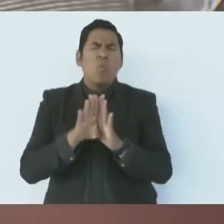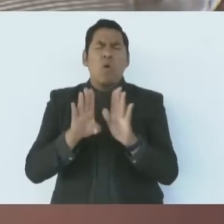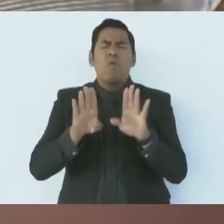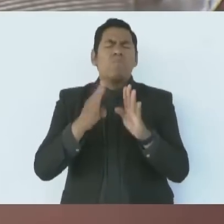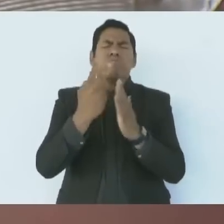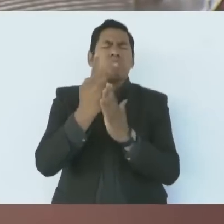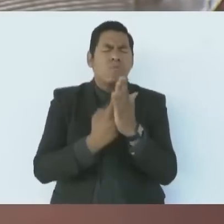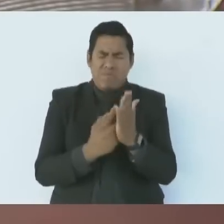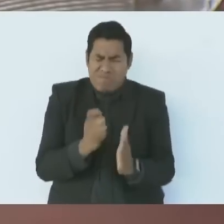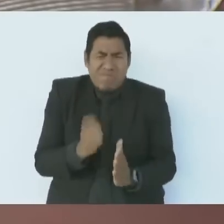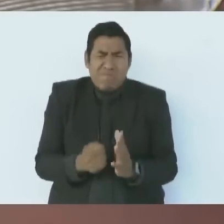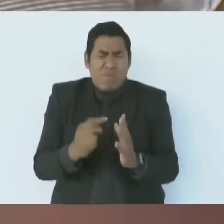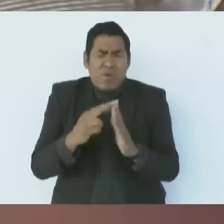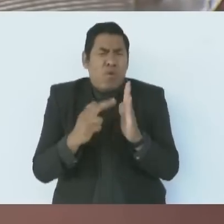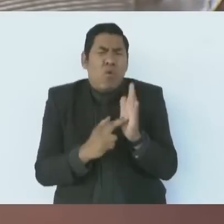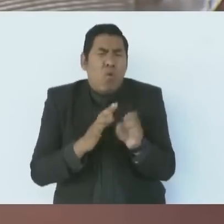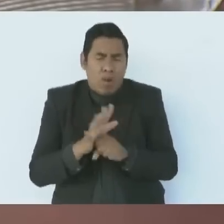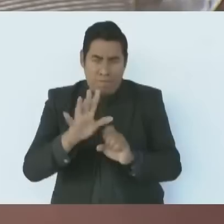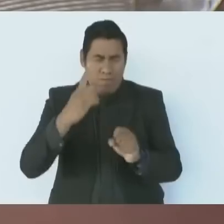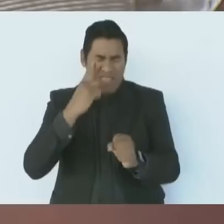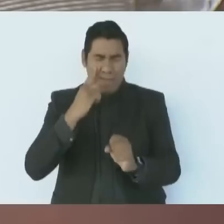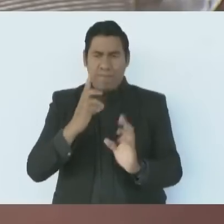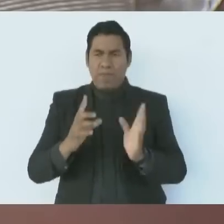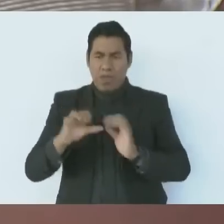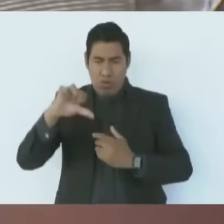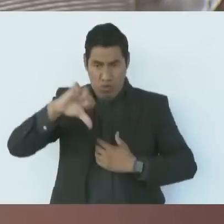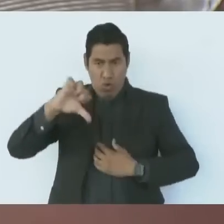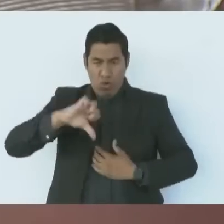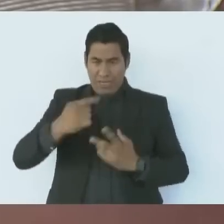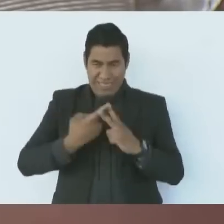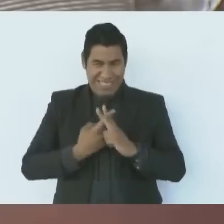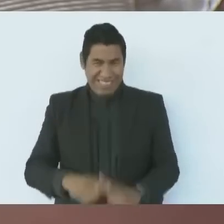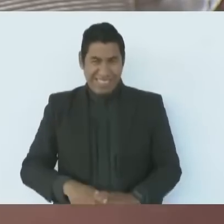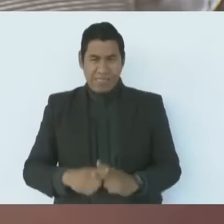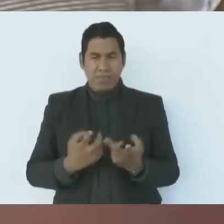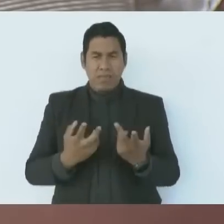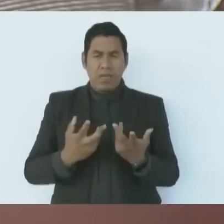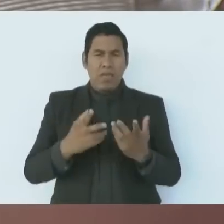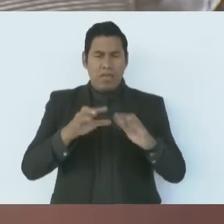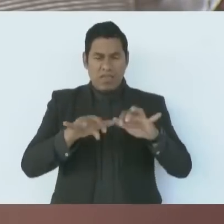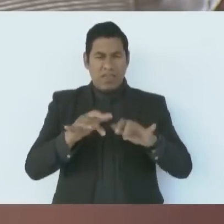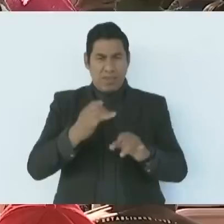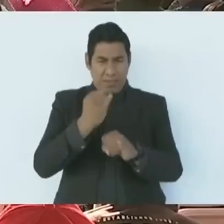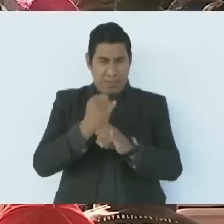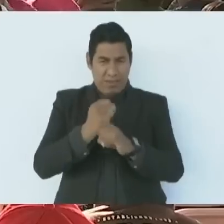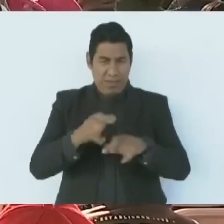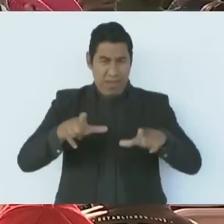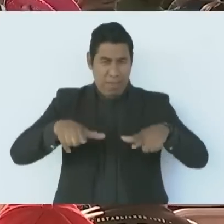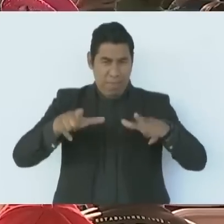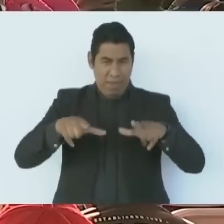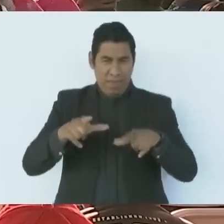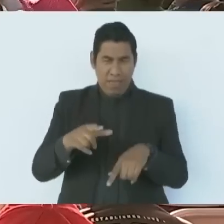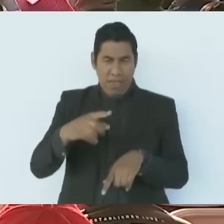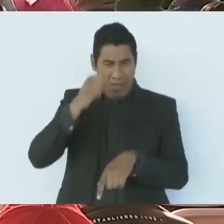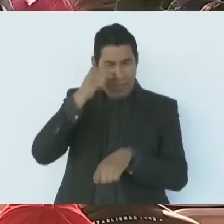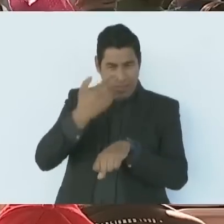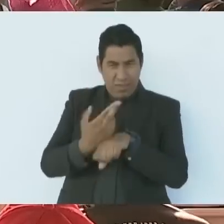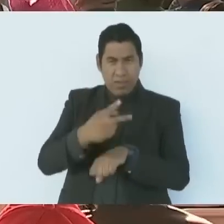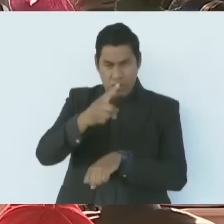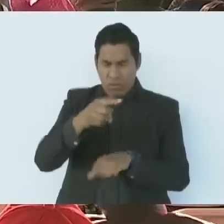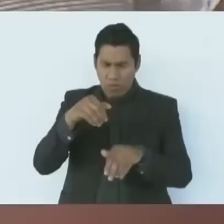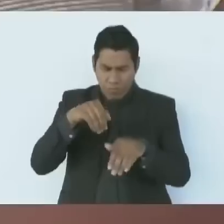platico a partir de hoy se abre un registro en la página de la secretaría en la cual la La dirección